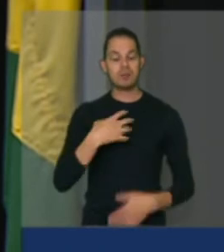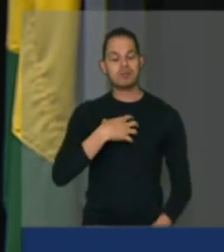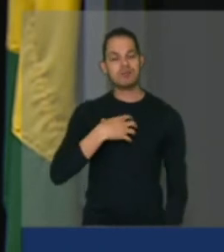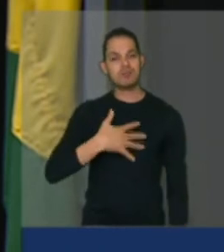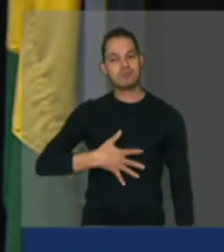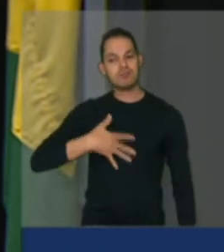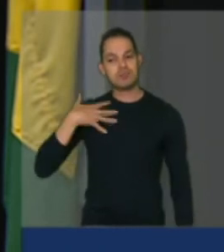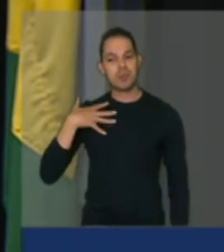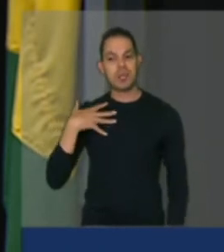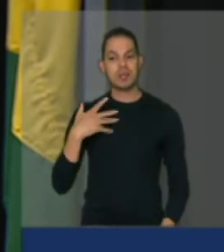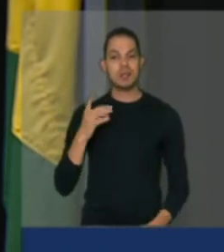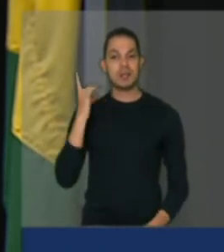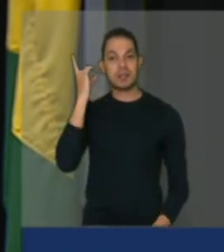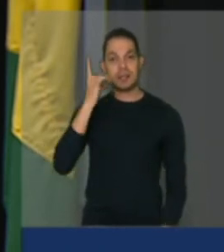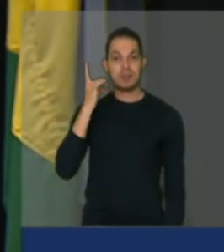O MANDATO DE DEPUTADO FEDERAL QUE JÁ HOJE NOSSA BANCADA